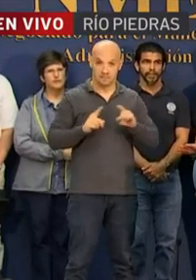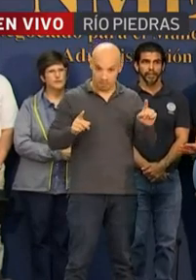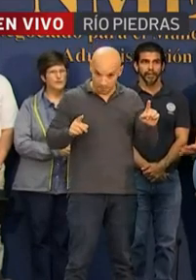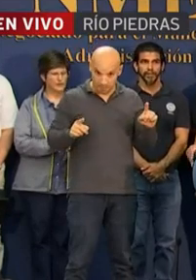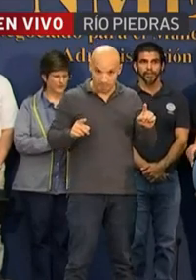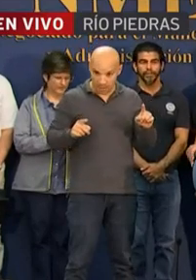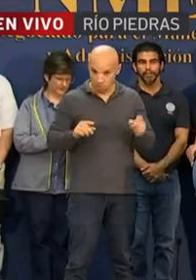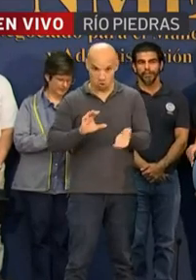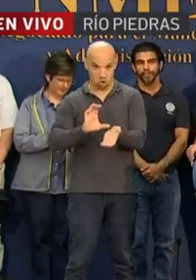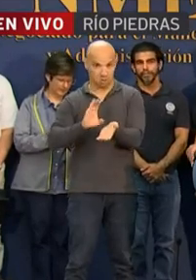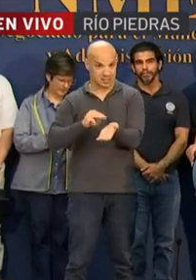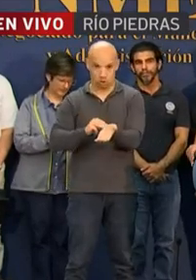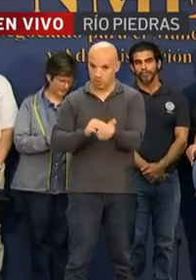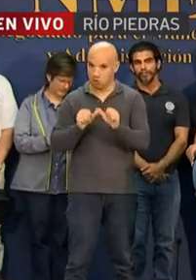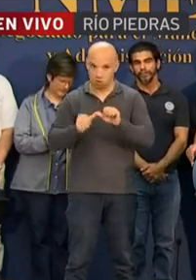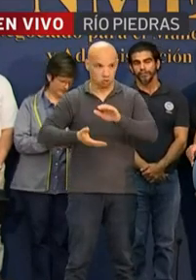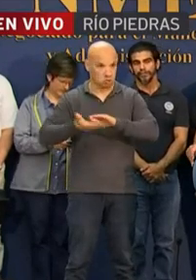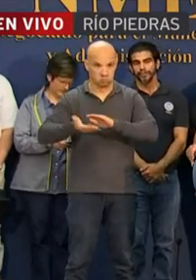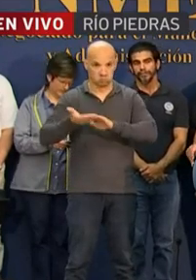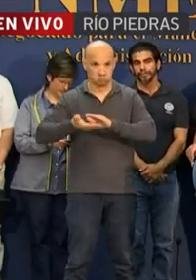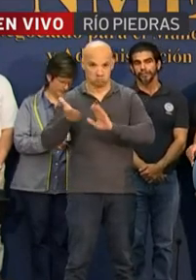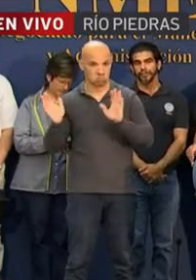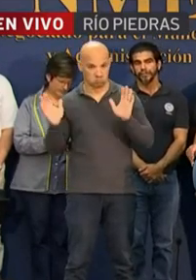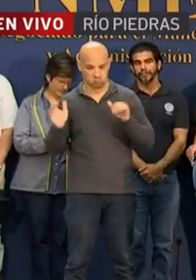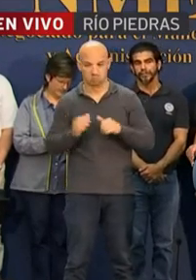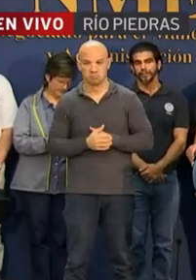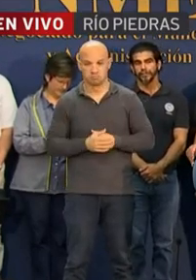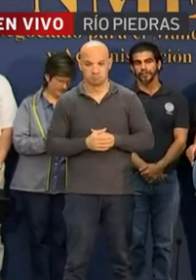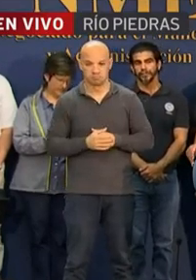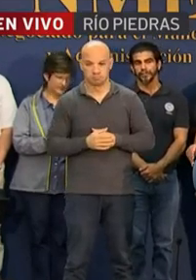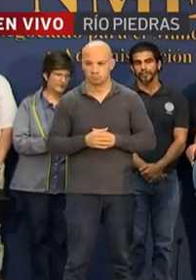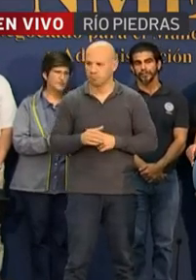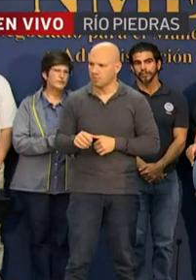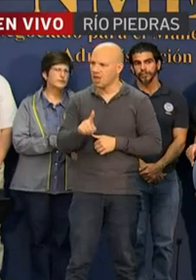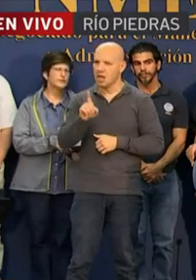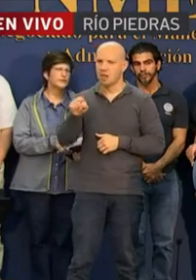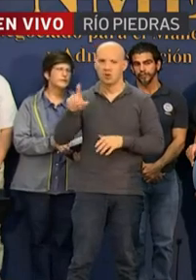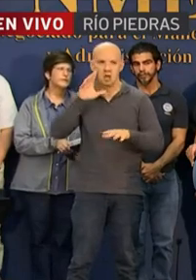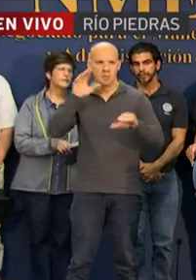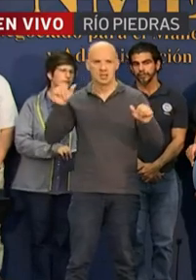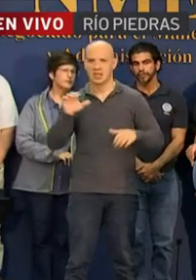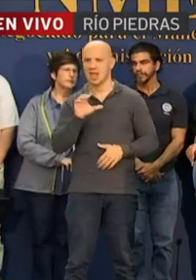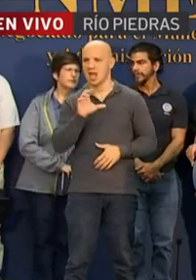PERO PARA PROTEGER A LOS